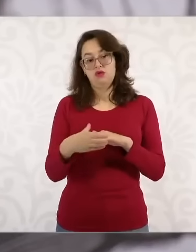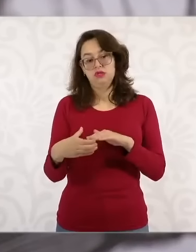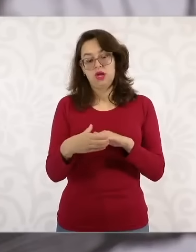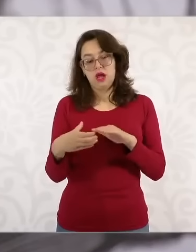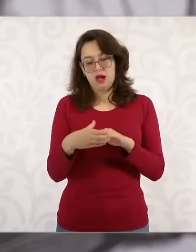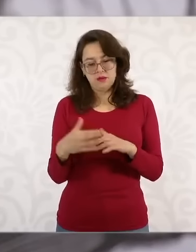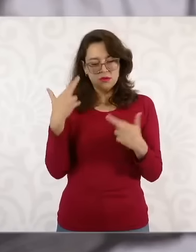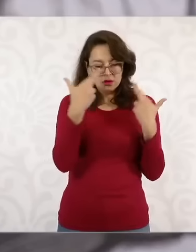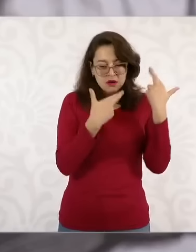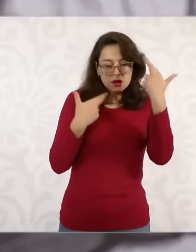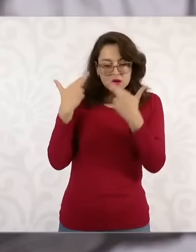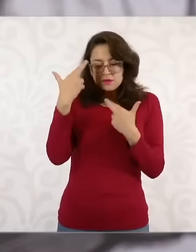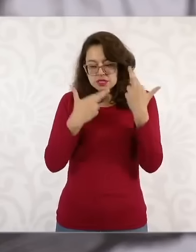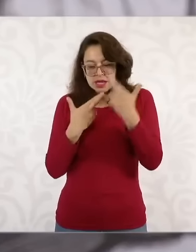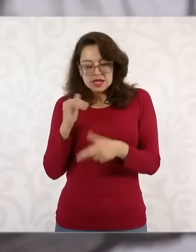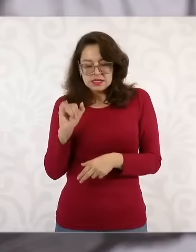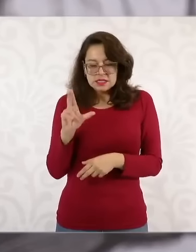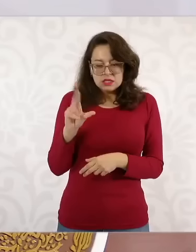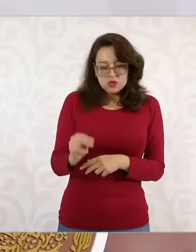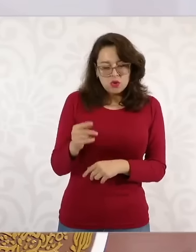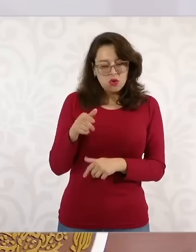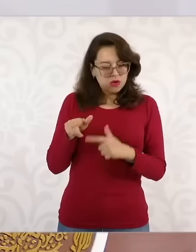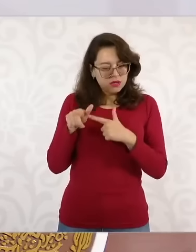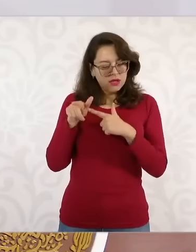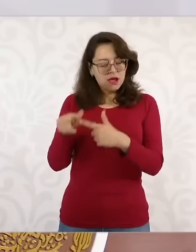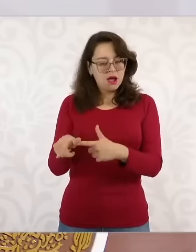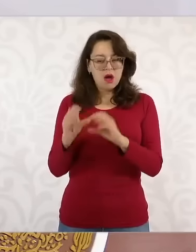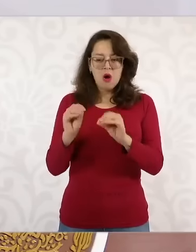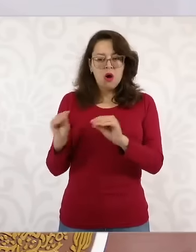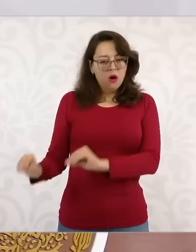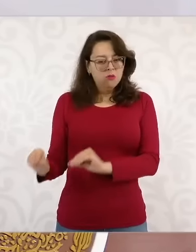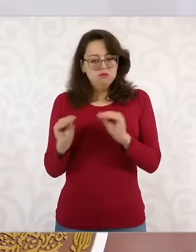que responde a los cambios en las condiciones del mercado con el propósito de poder salvaguardar un